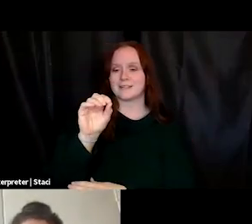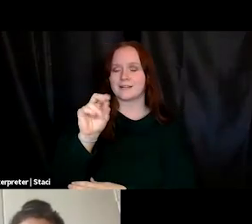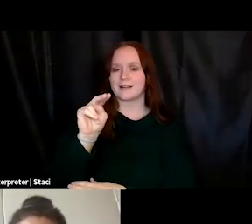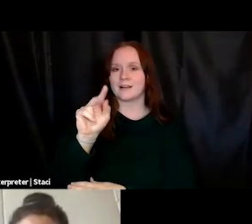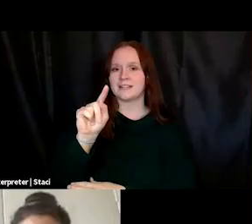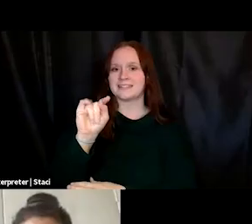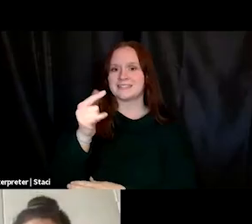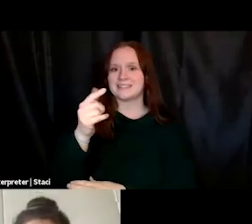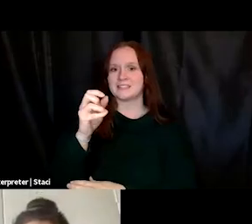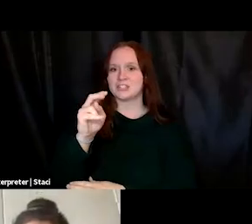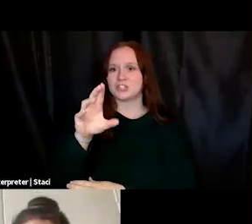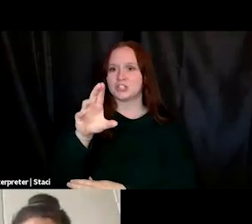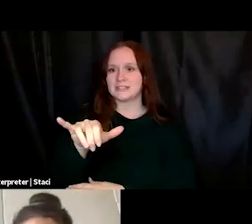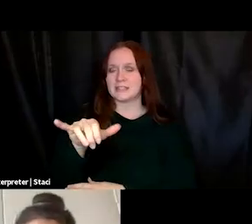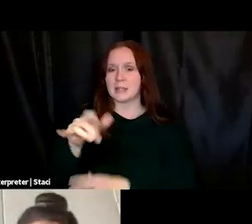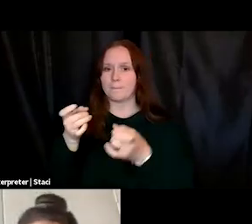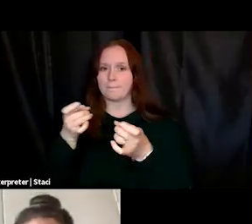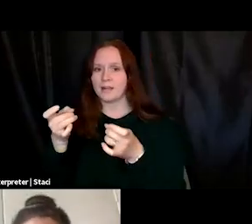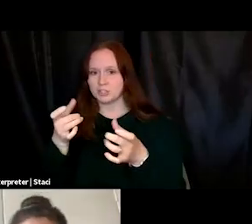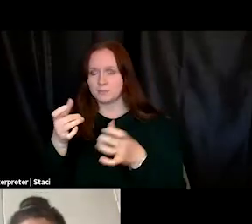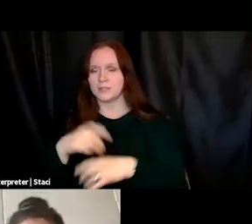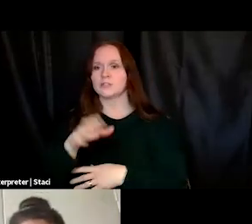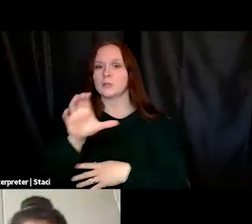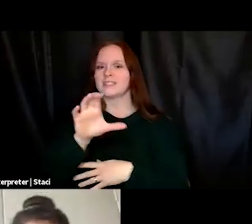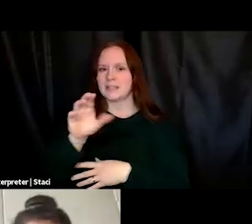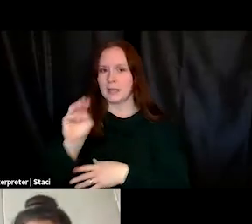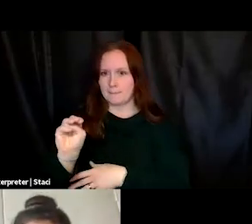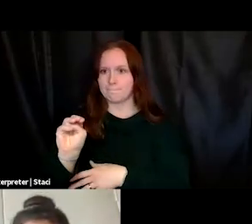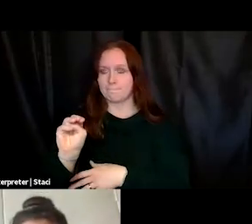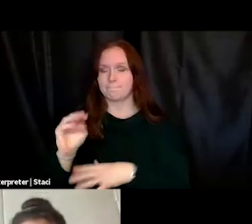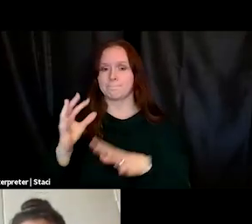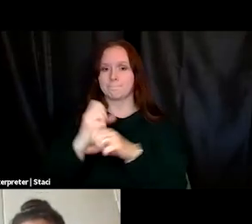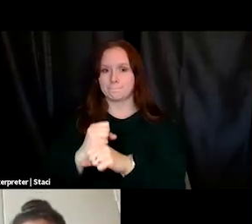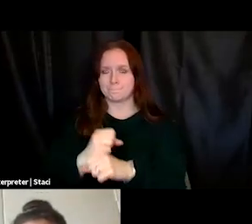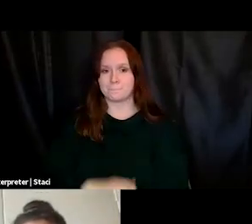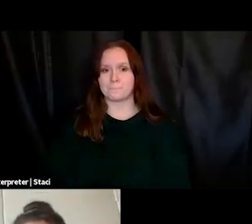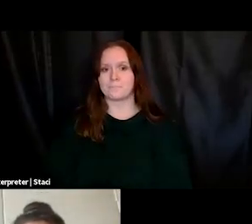Antes de comenzar, unos cuantos avisos, las opiniones, puntos de vista y contenidos expresados